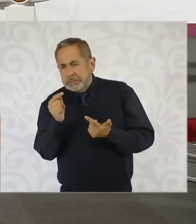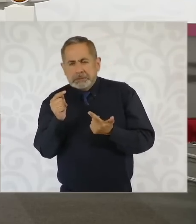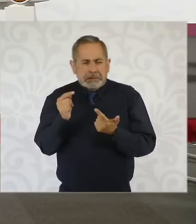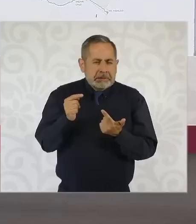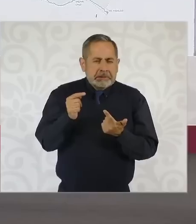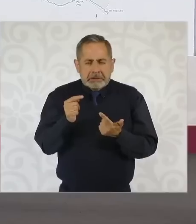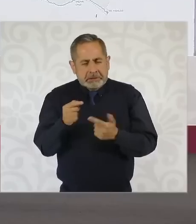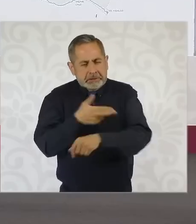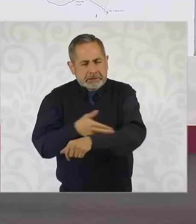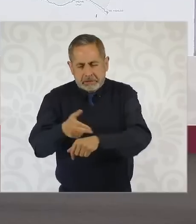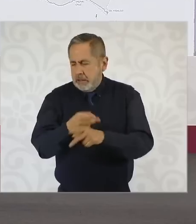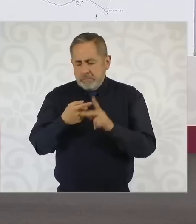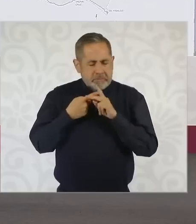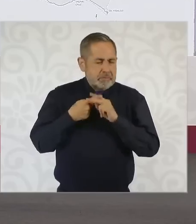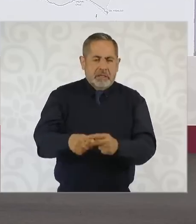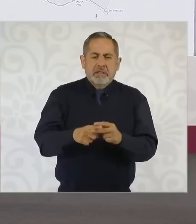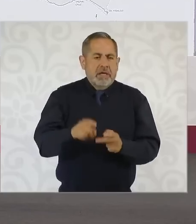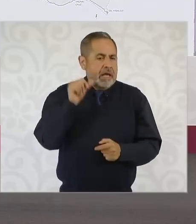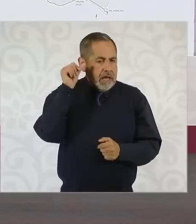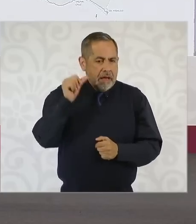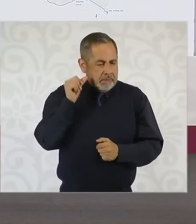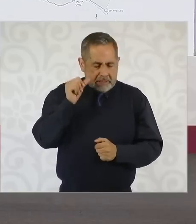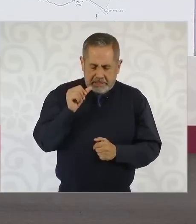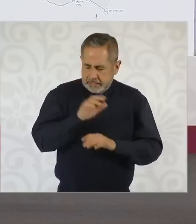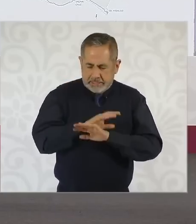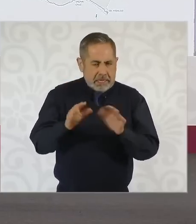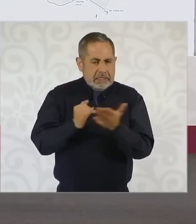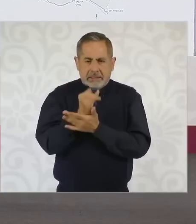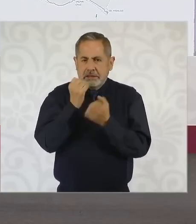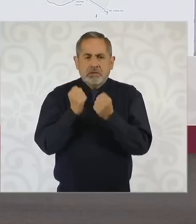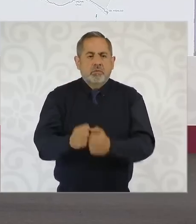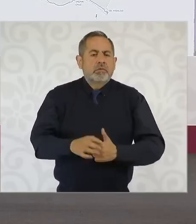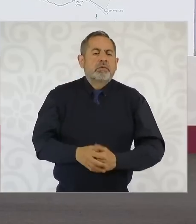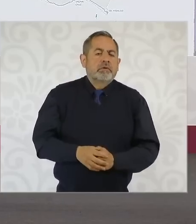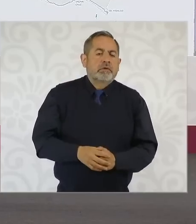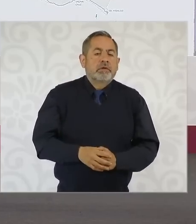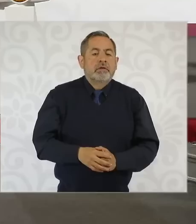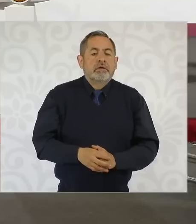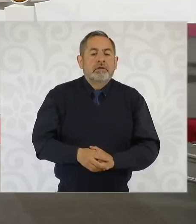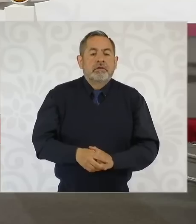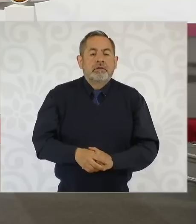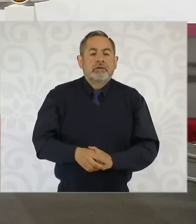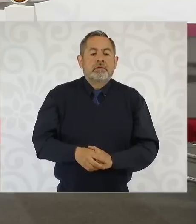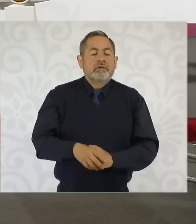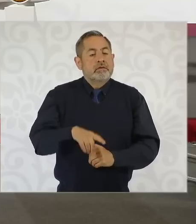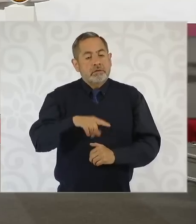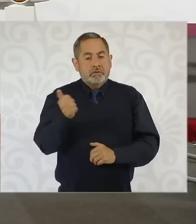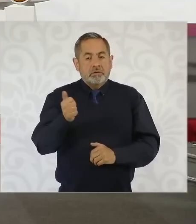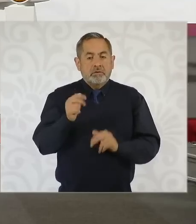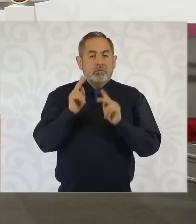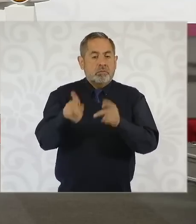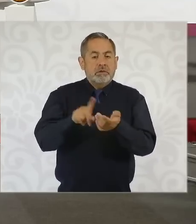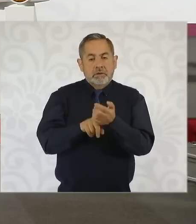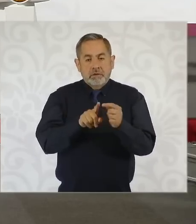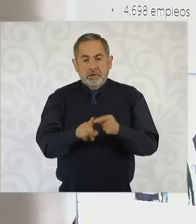en abril ya muy pronto sale la licitación la siguiente el distribuidor vial Paso del Toro